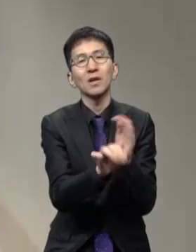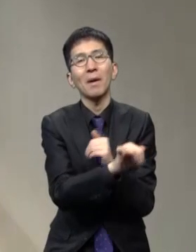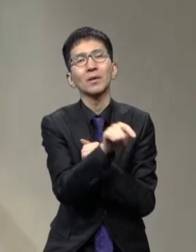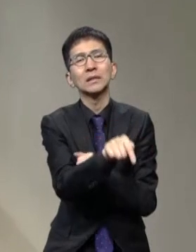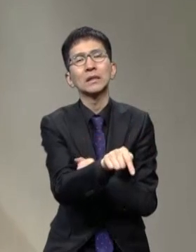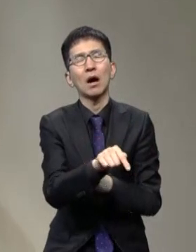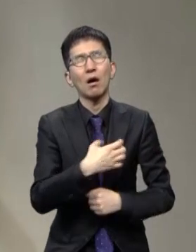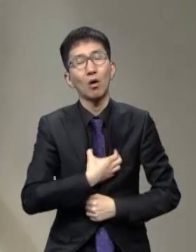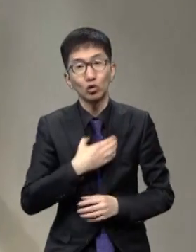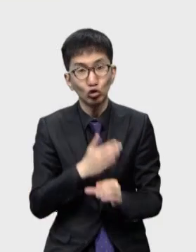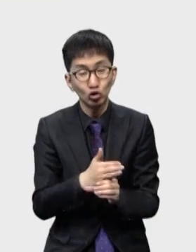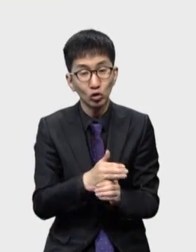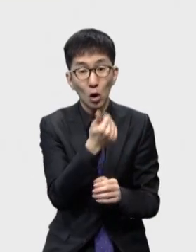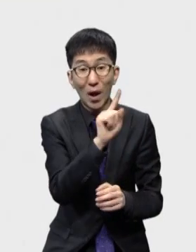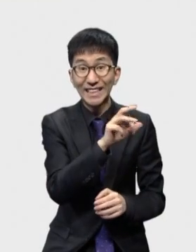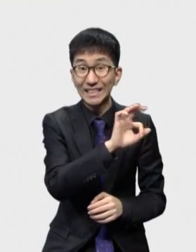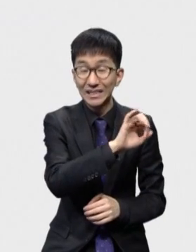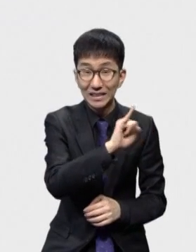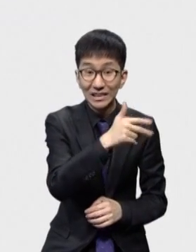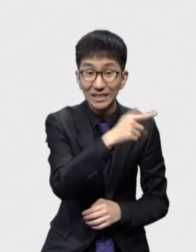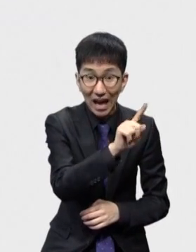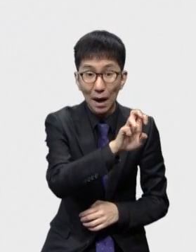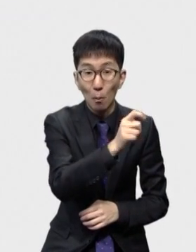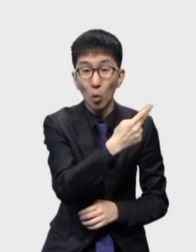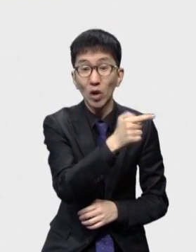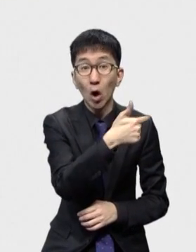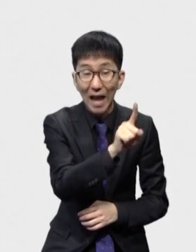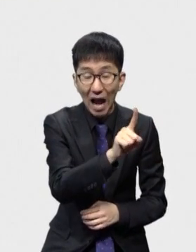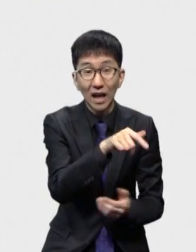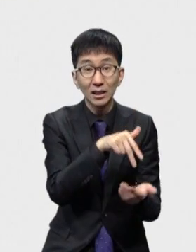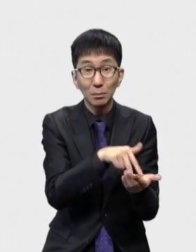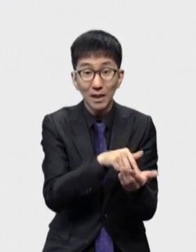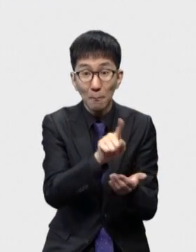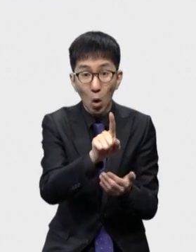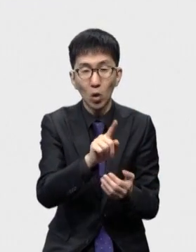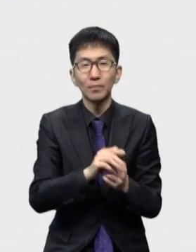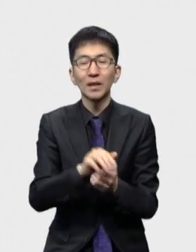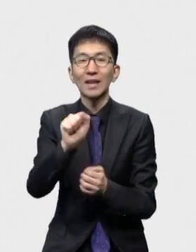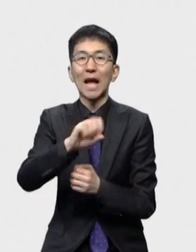화이자와 모더나 사는 자사 백신의 항체 보호 수준이 남아공 변이 바이러스에